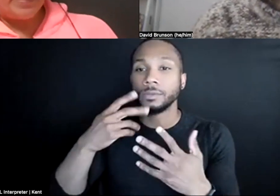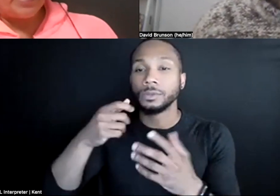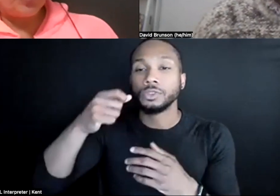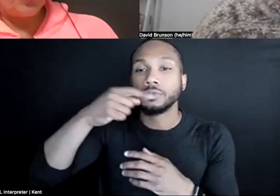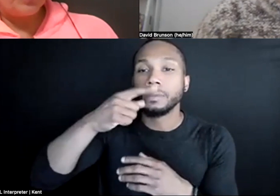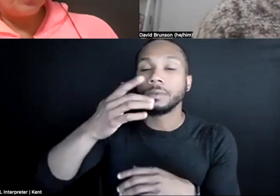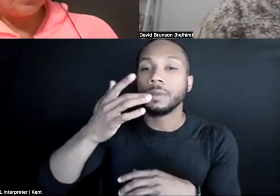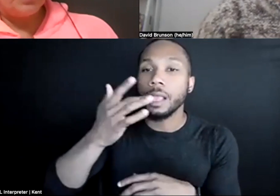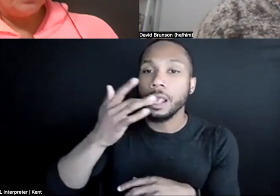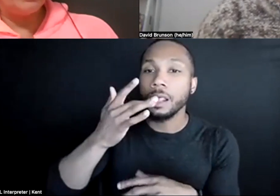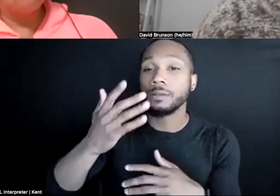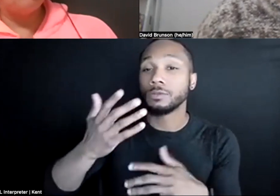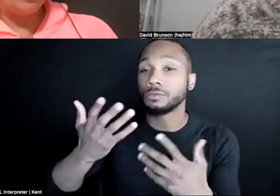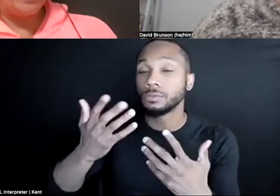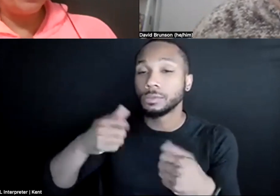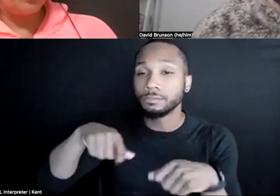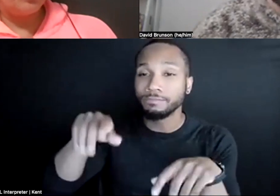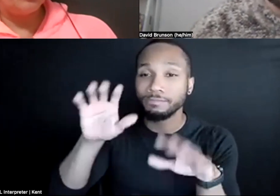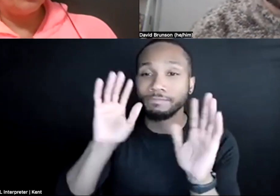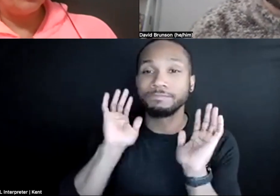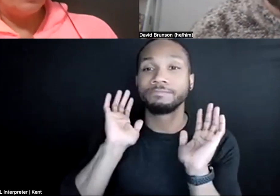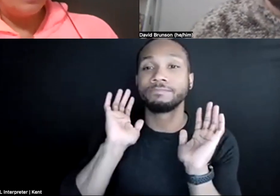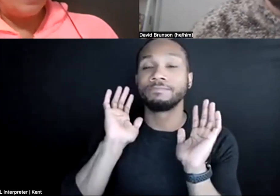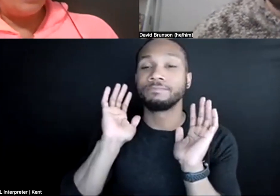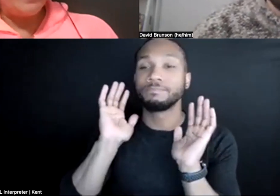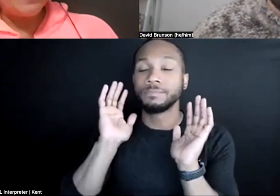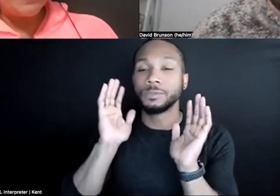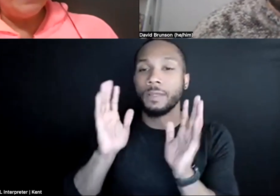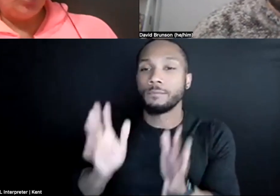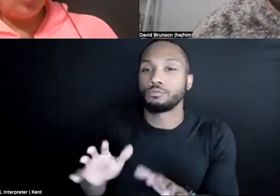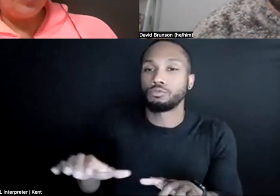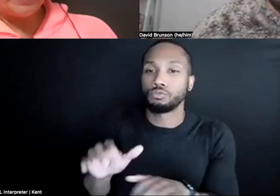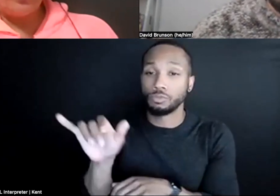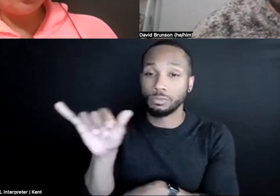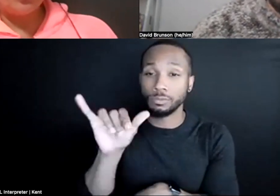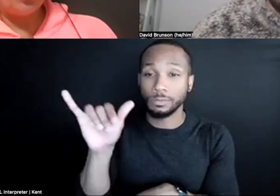A veces intuye que no soy suya y me enternece